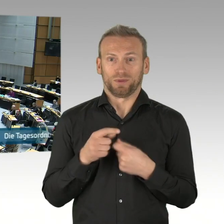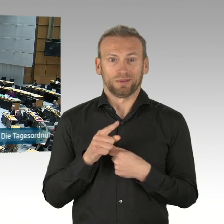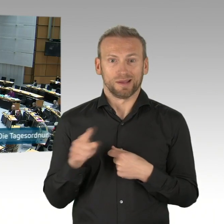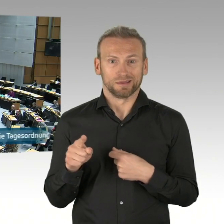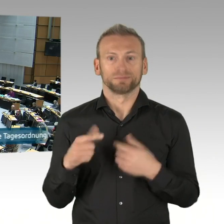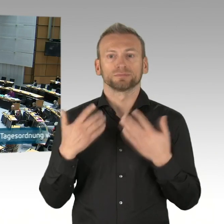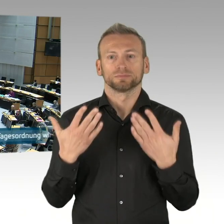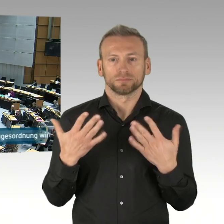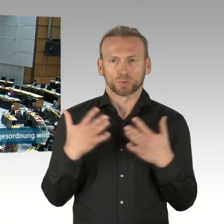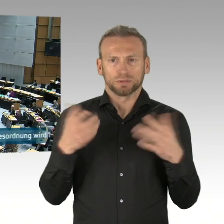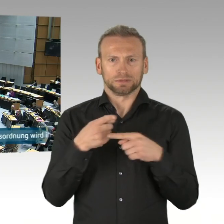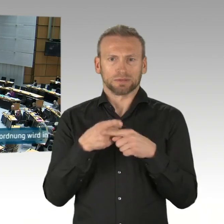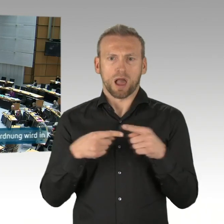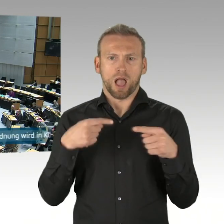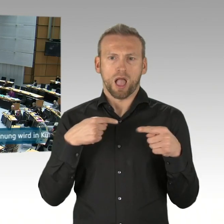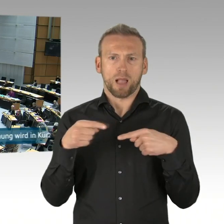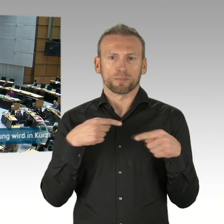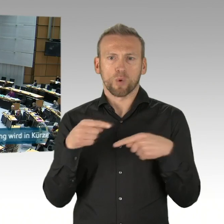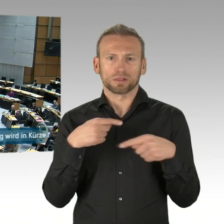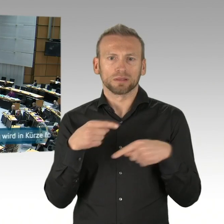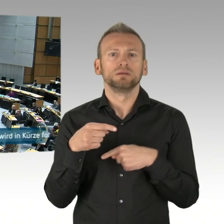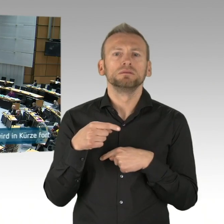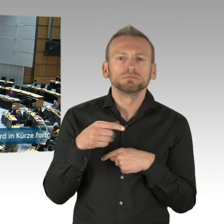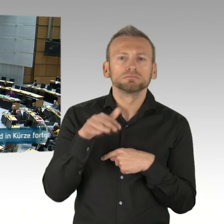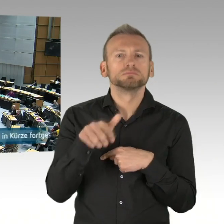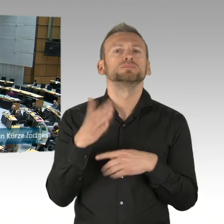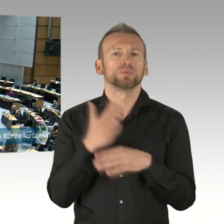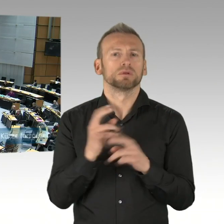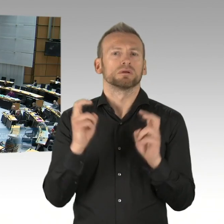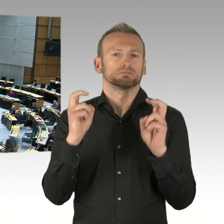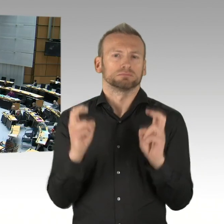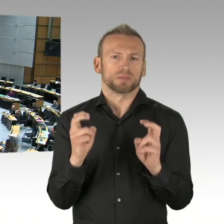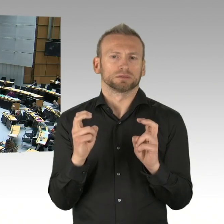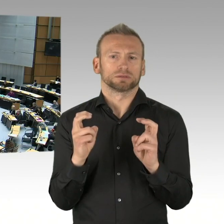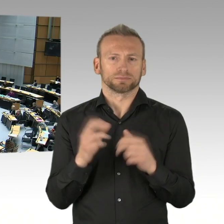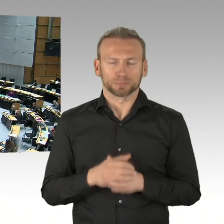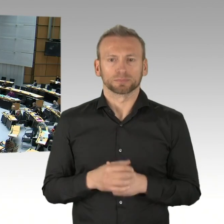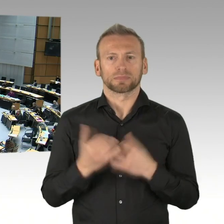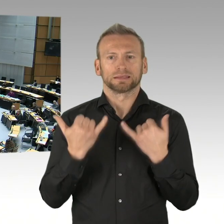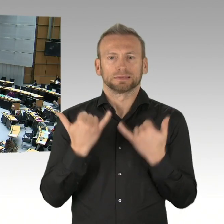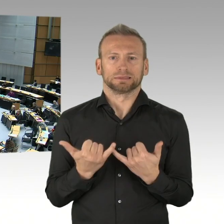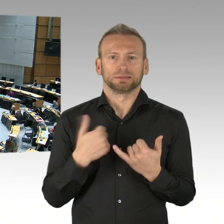Ich gebe die Abstimmung zu unserem Gesetzesentwurf bekannt.